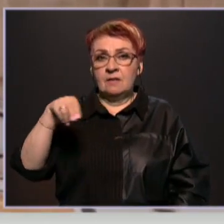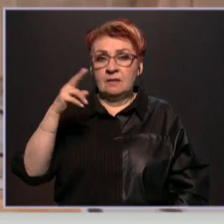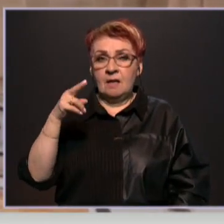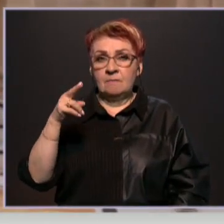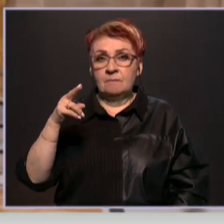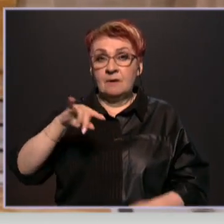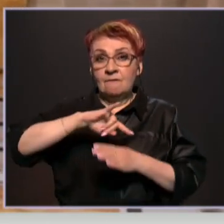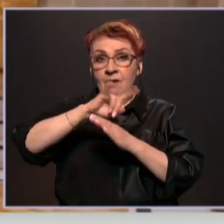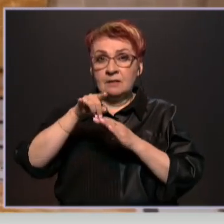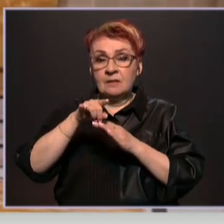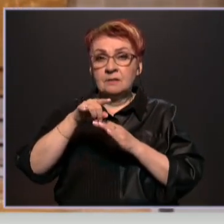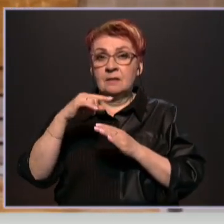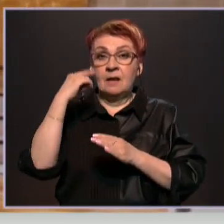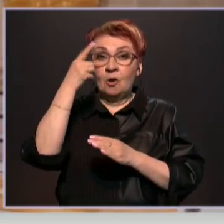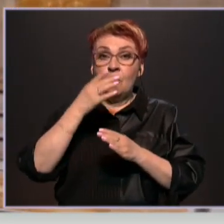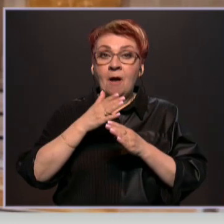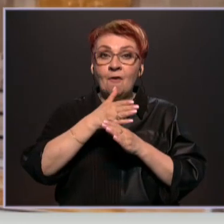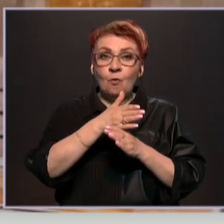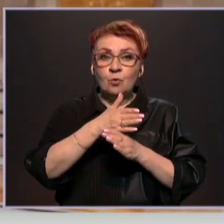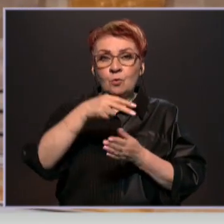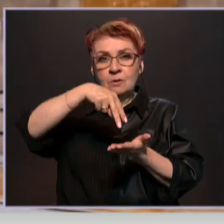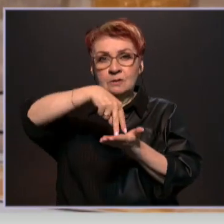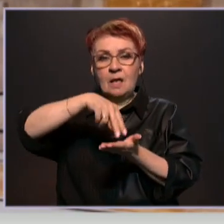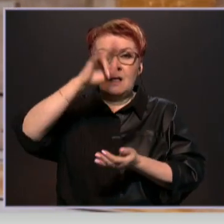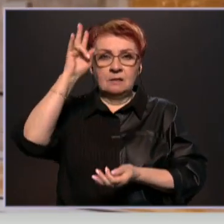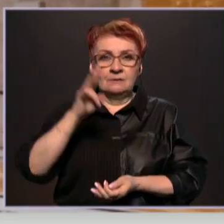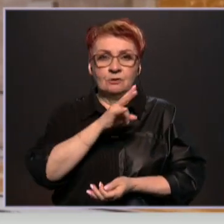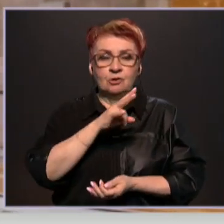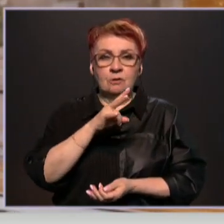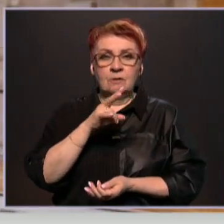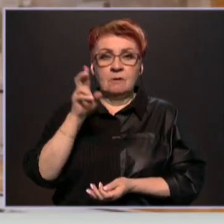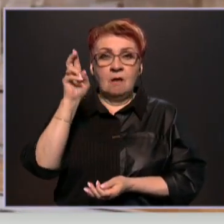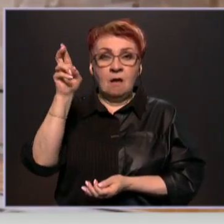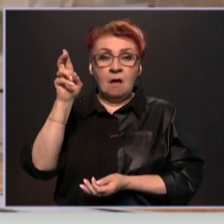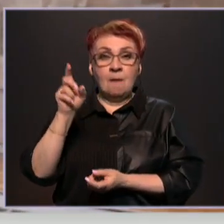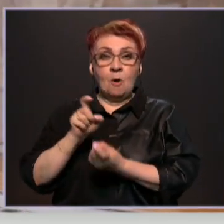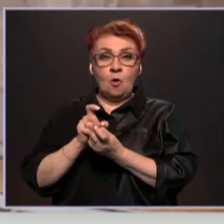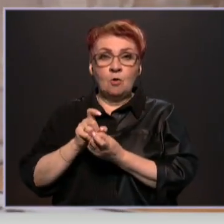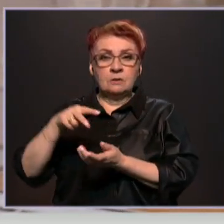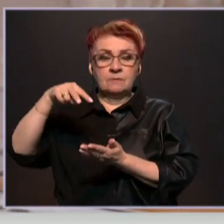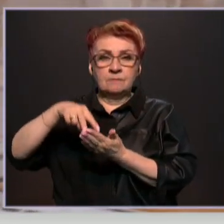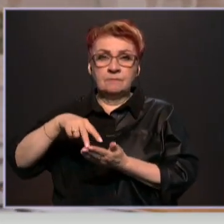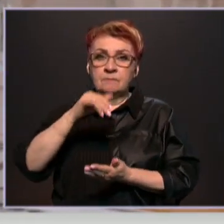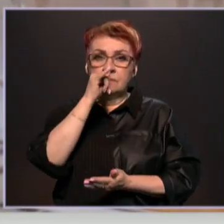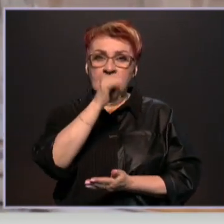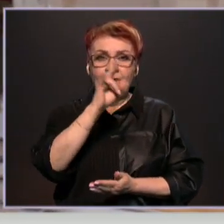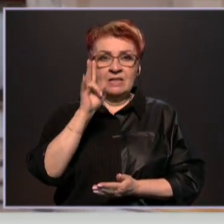алтаре к лицом к входу стоял священник богоборцы обступили священника не давая ему уйти кто-то